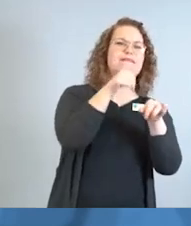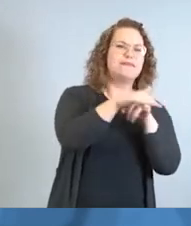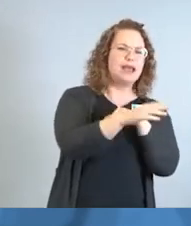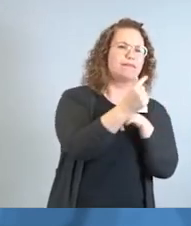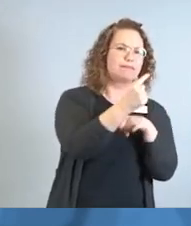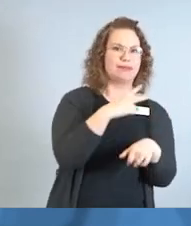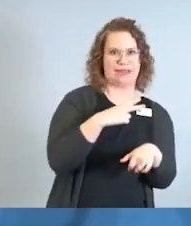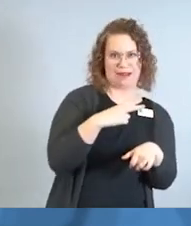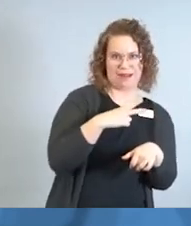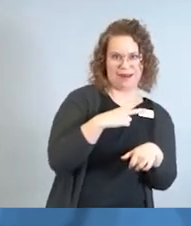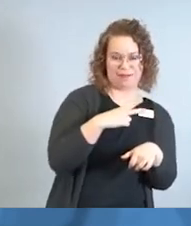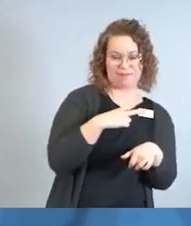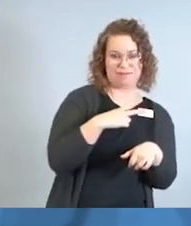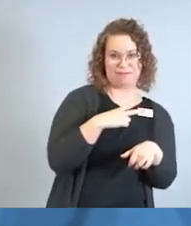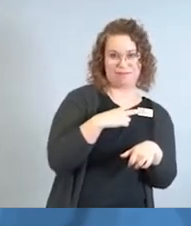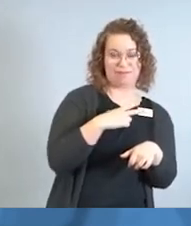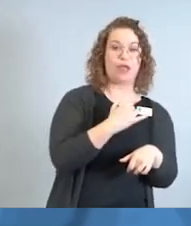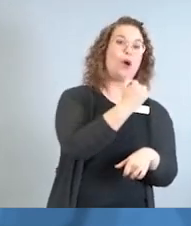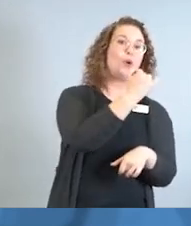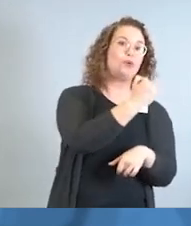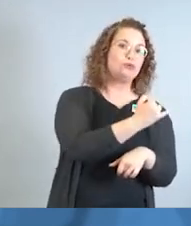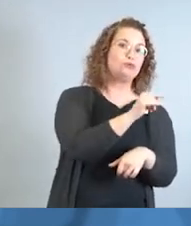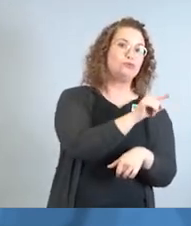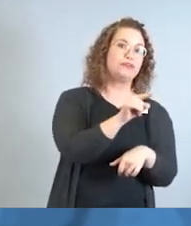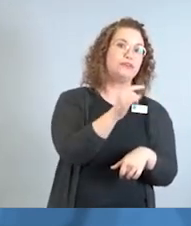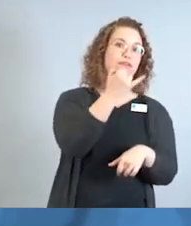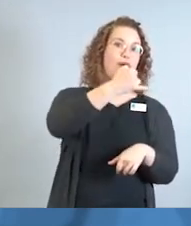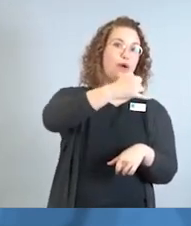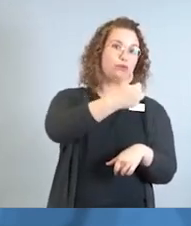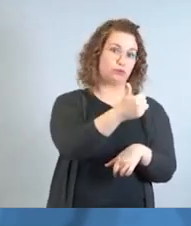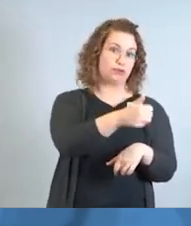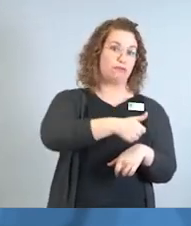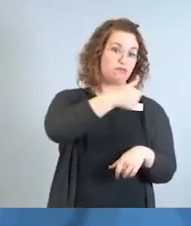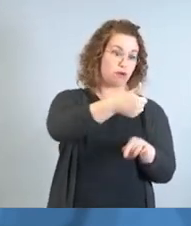65-69-vuotiaiden ikäryhmästäkin on rokotettu jo yli 40%.